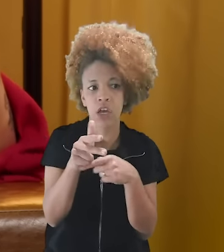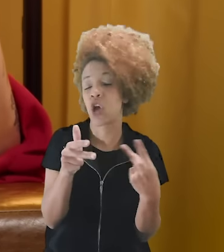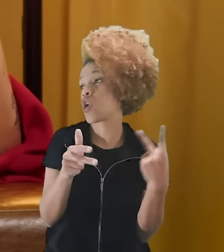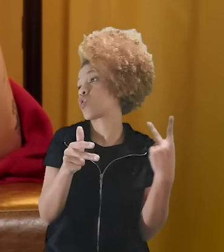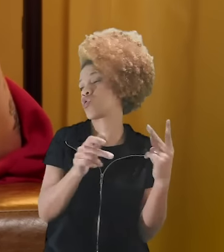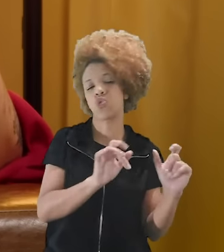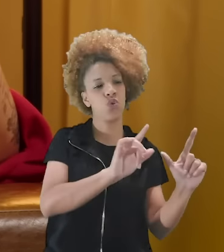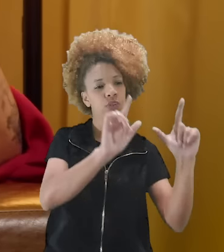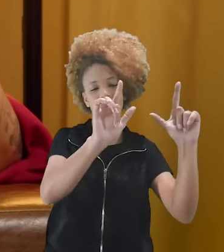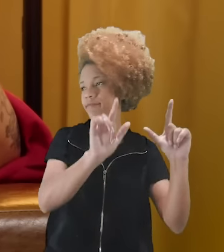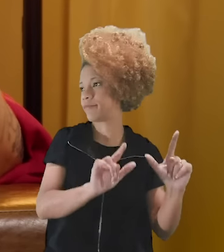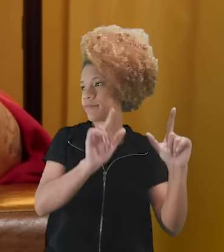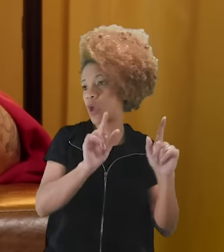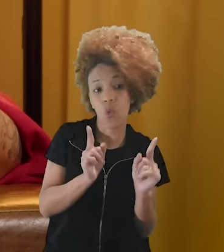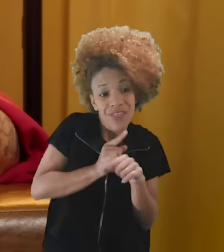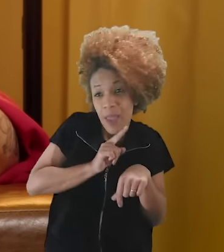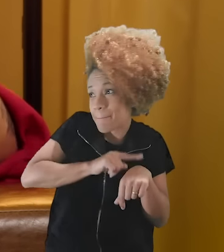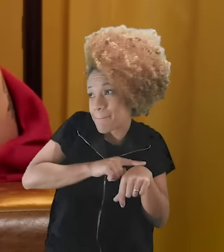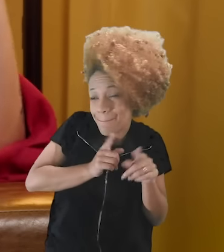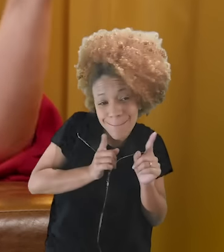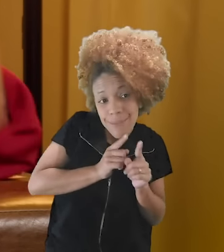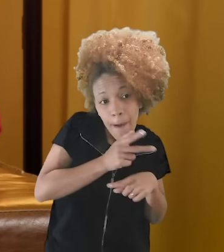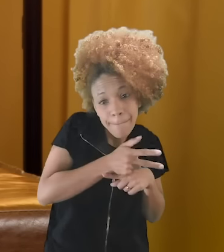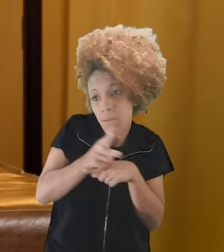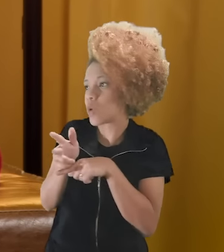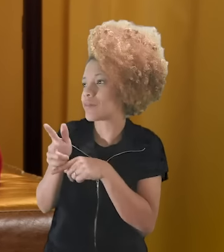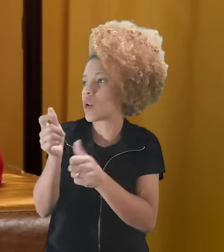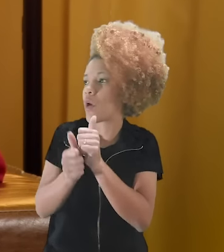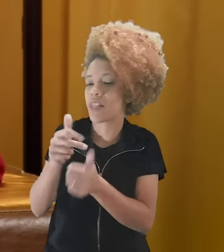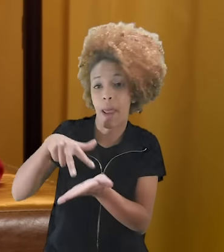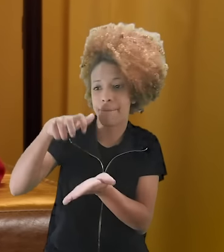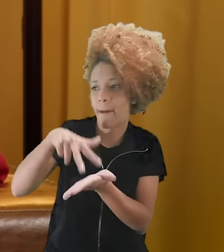jogo da tela do jogo que tava desarmando ali com um tempo curtinho mostraram o o atleta e ainda